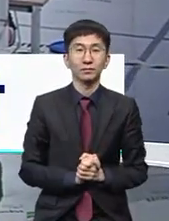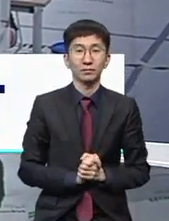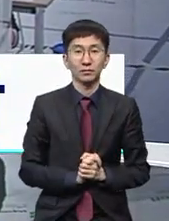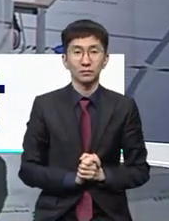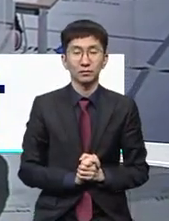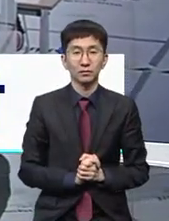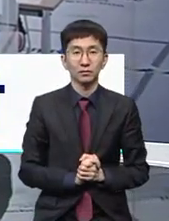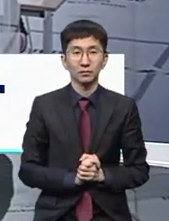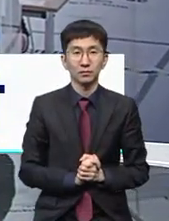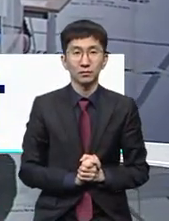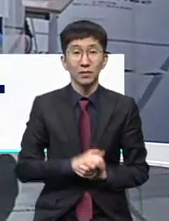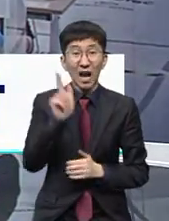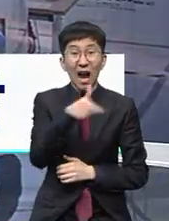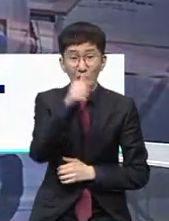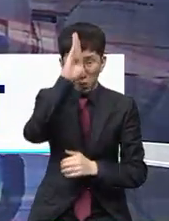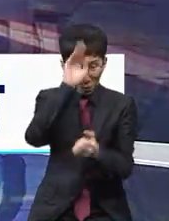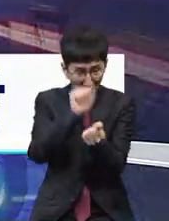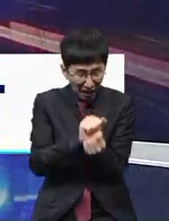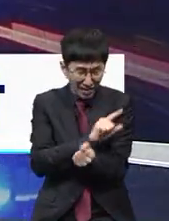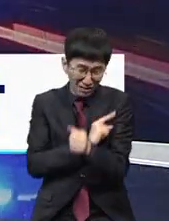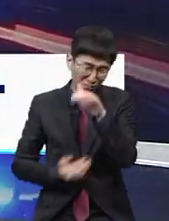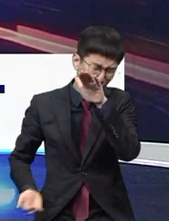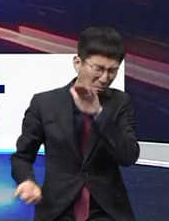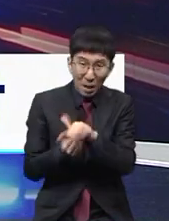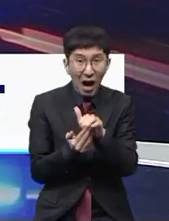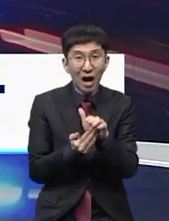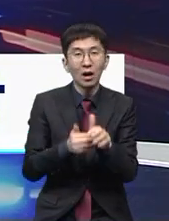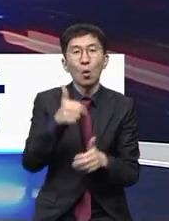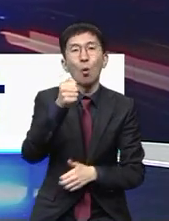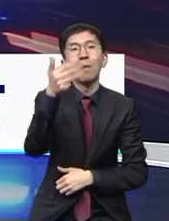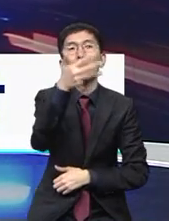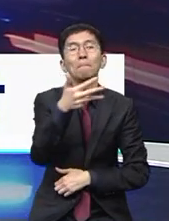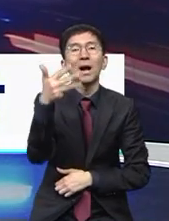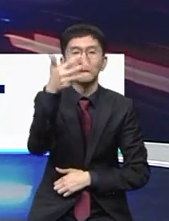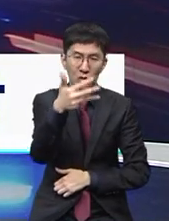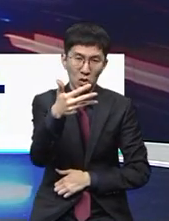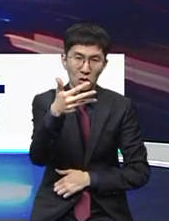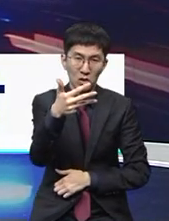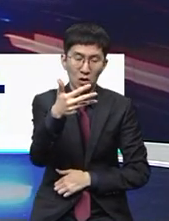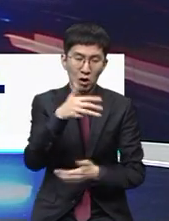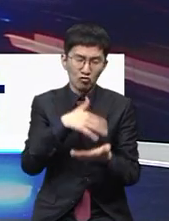하루 확진자가 역대 가장 많은 5만 8천 명을 넘어선 영국은 방역 수위를 더